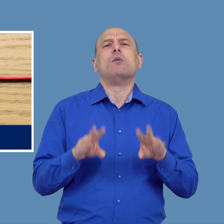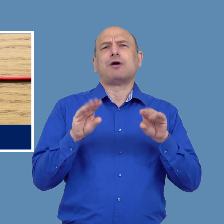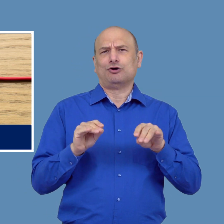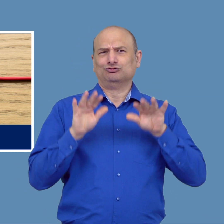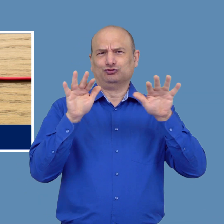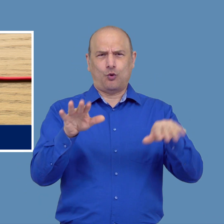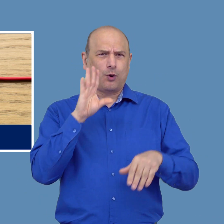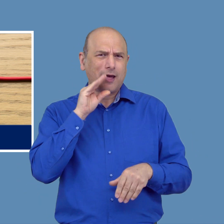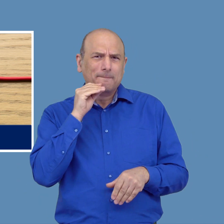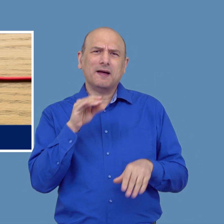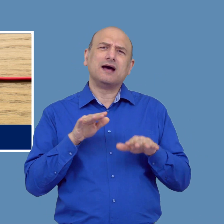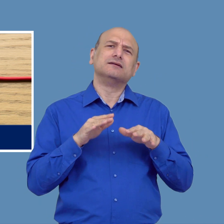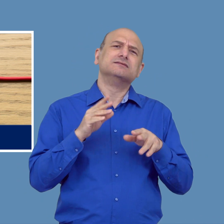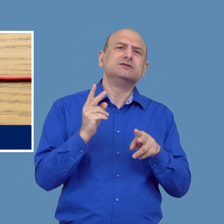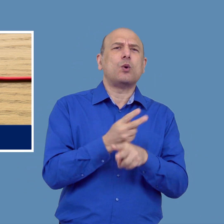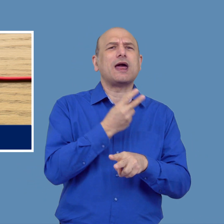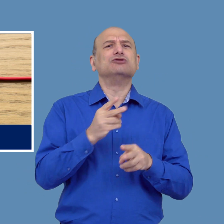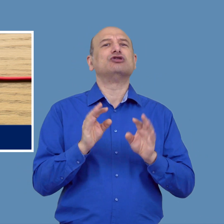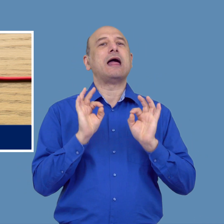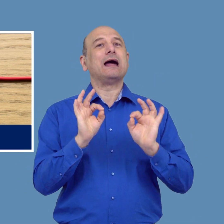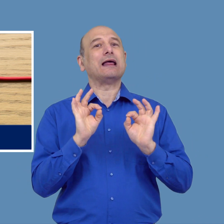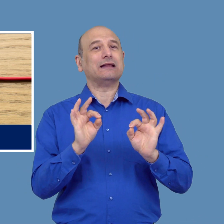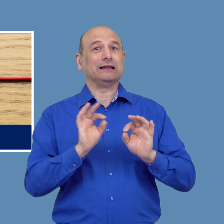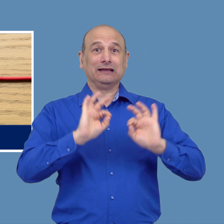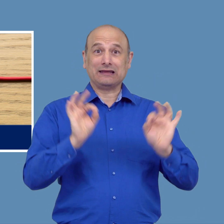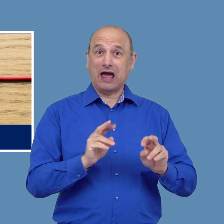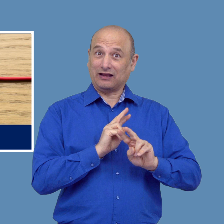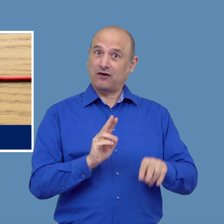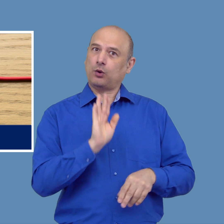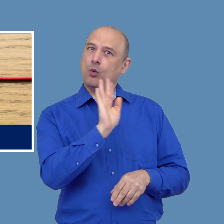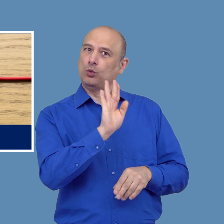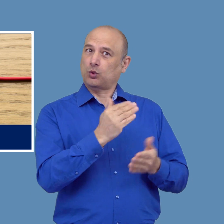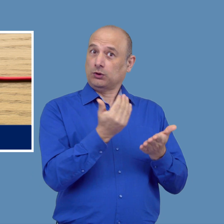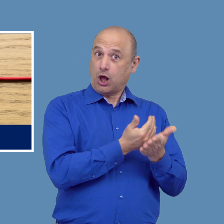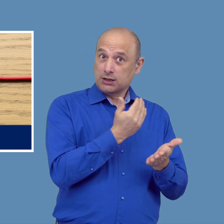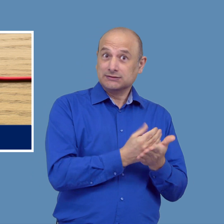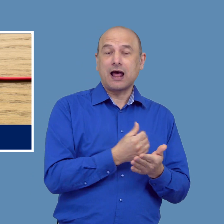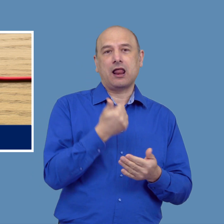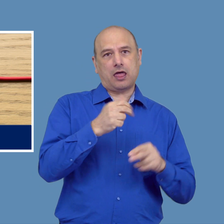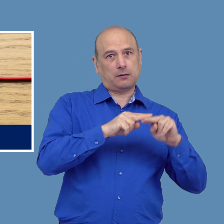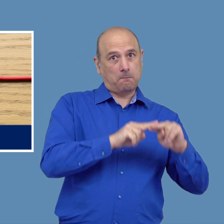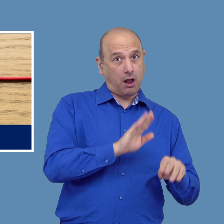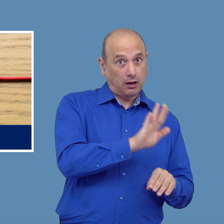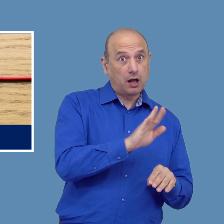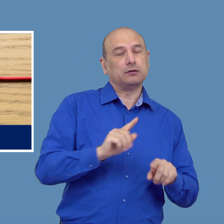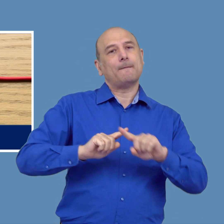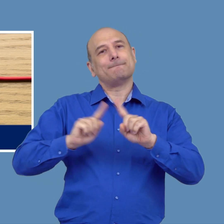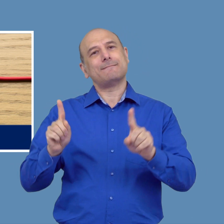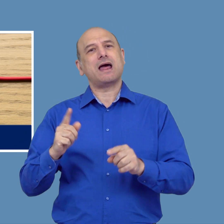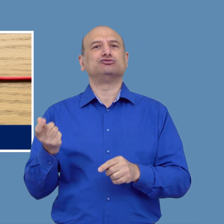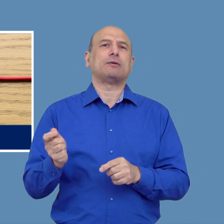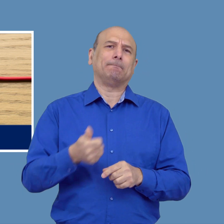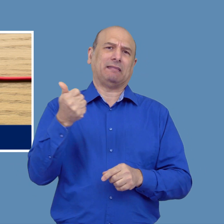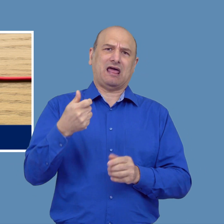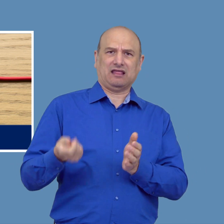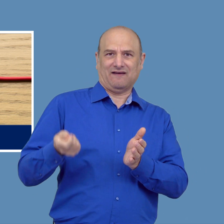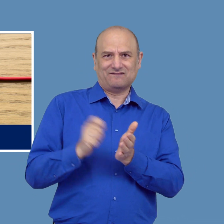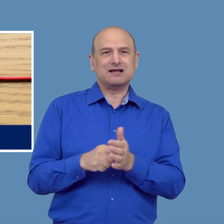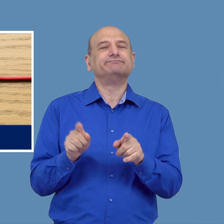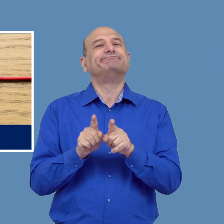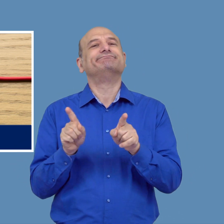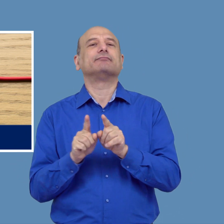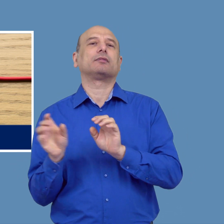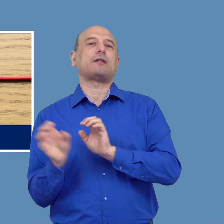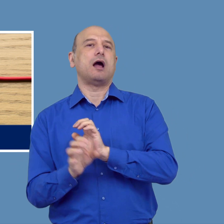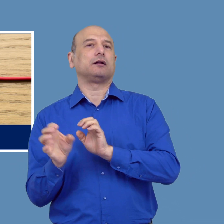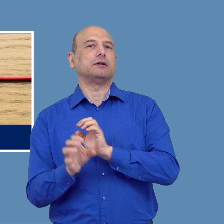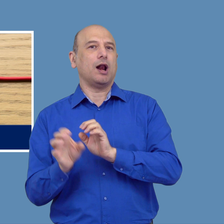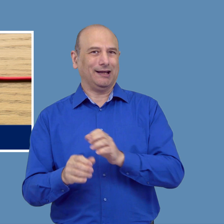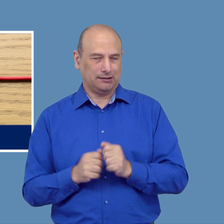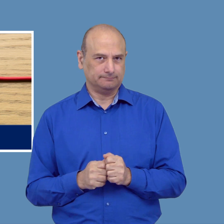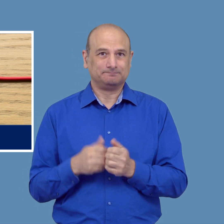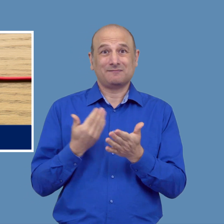Az otthon tartott gyári mellé sokan vásárolnak tartalékba.